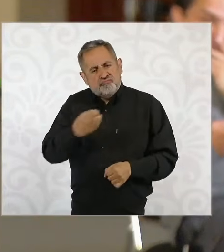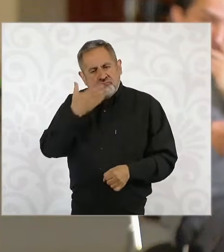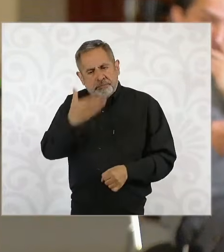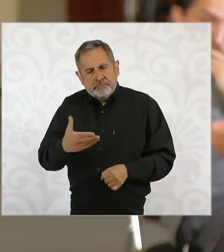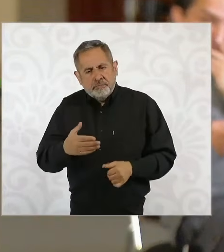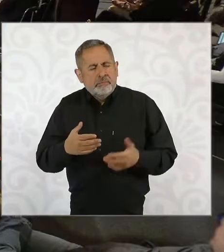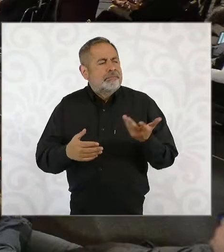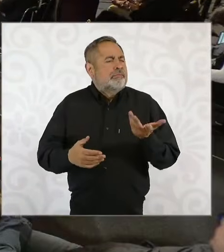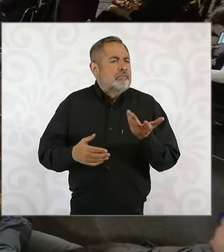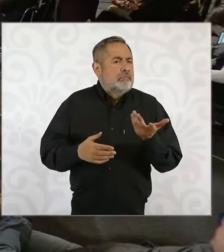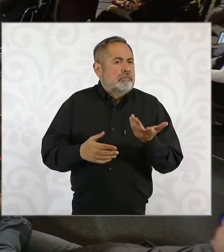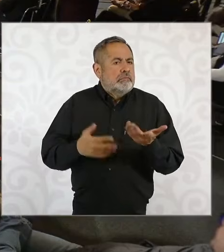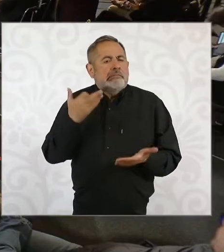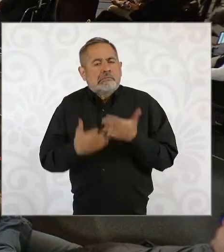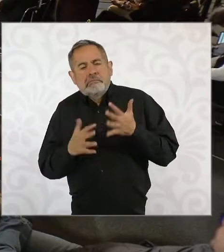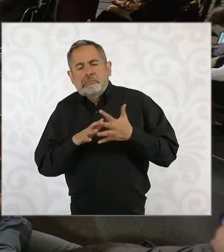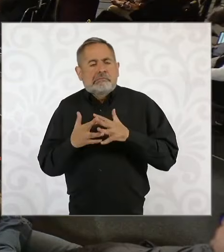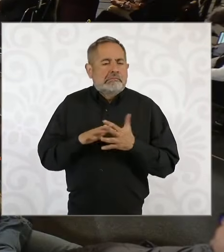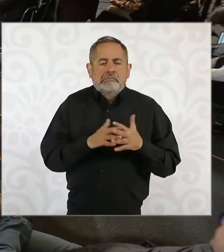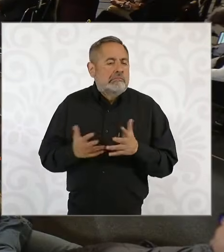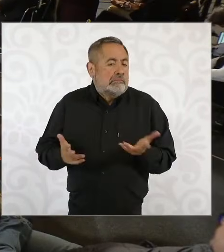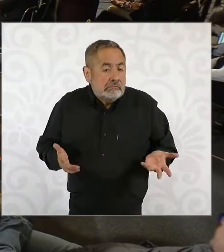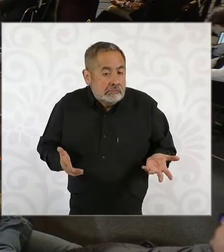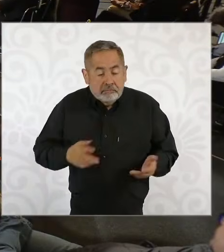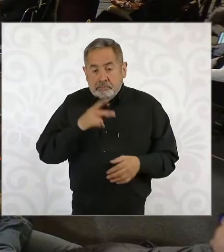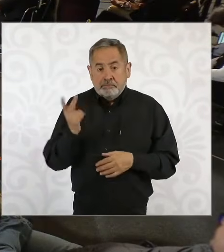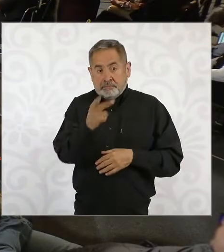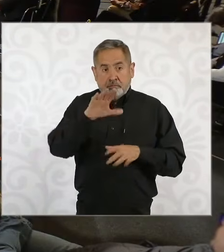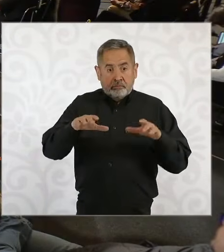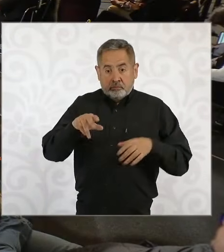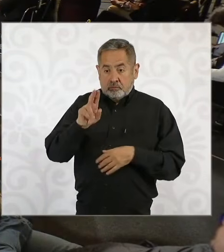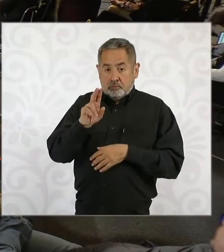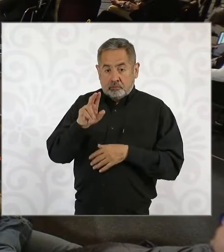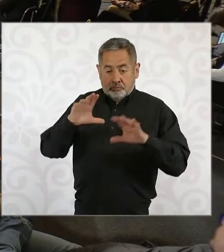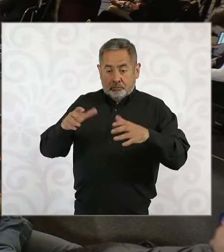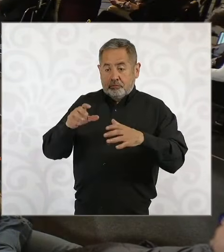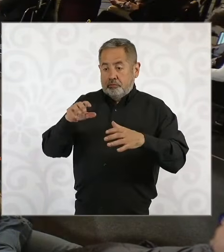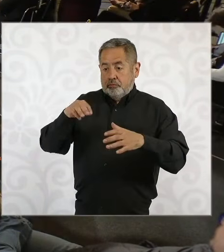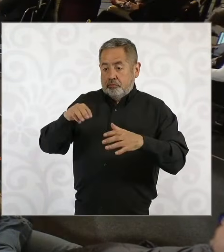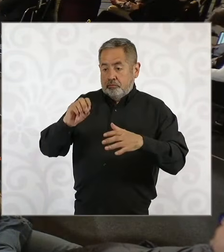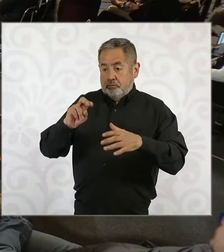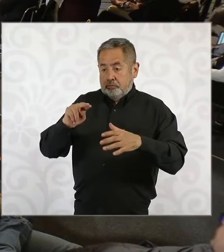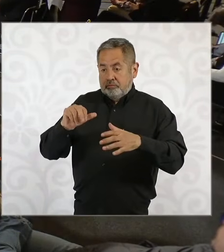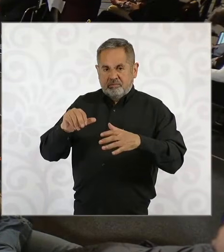oposición? Y preguntarle si corre riesgo la unidad de Morena en Chihuahua ante los ataques del PAN.